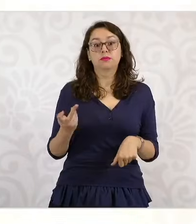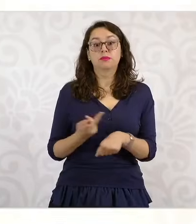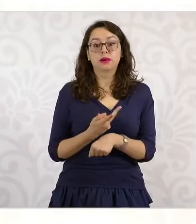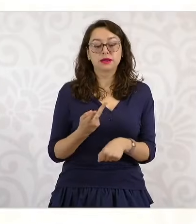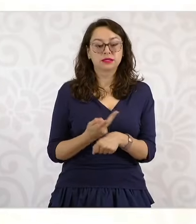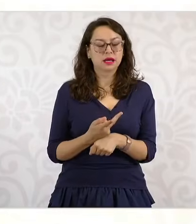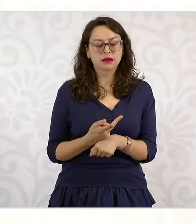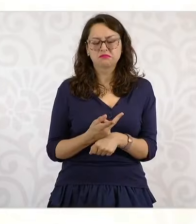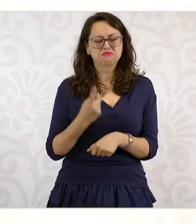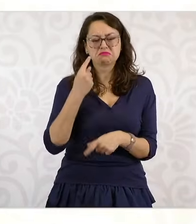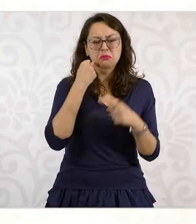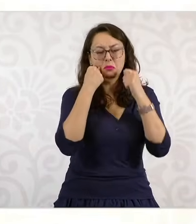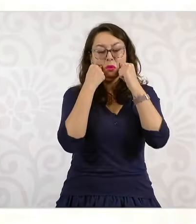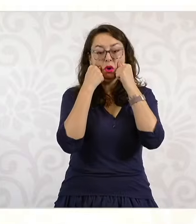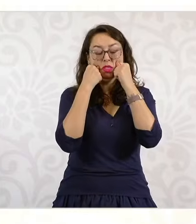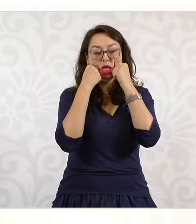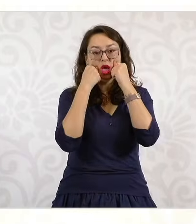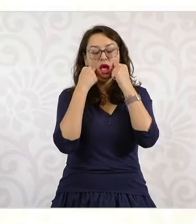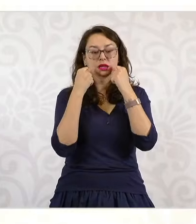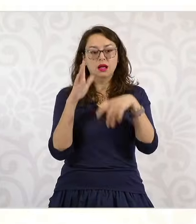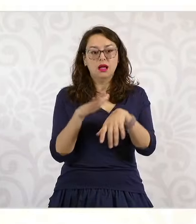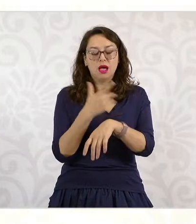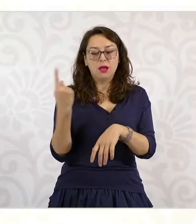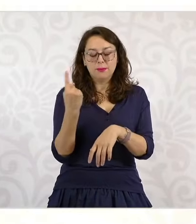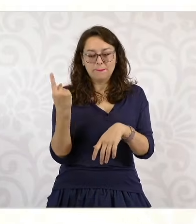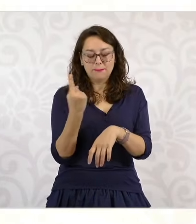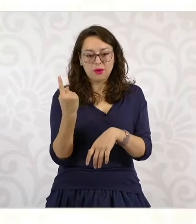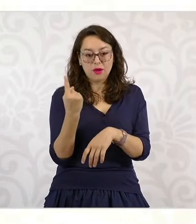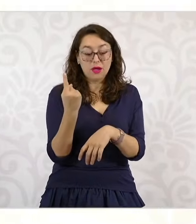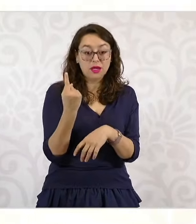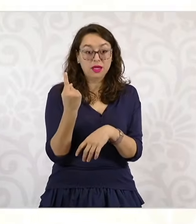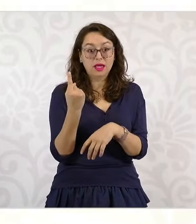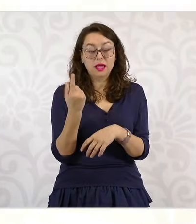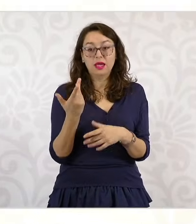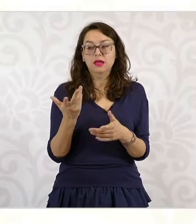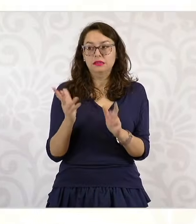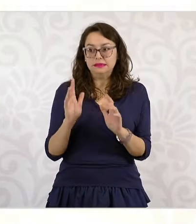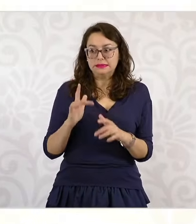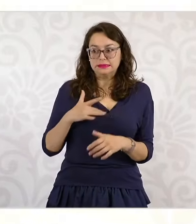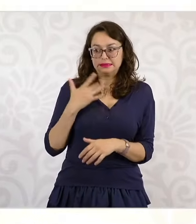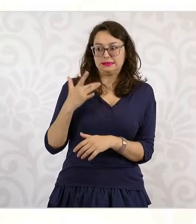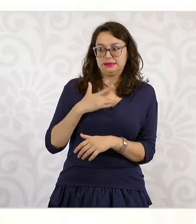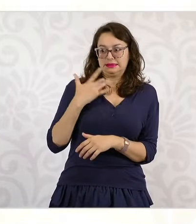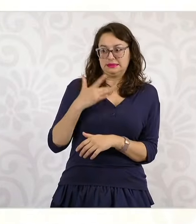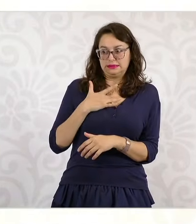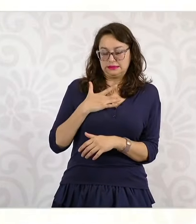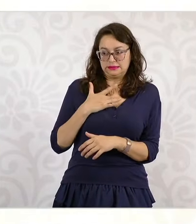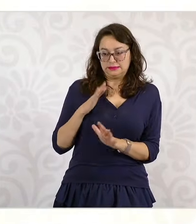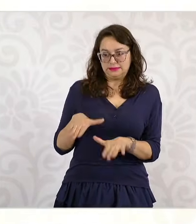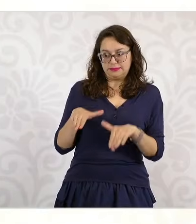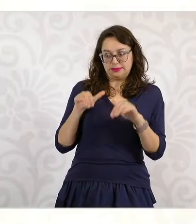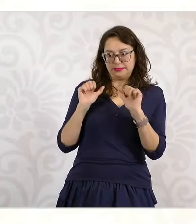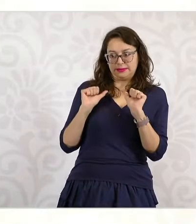medidas, vimos cómo se asentaban esas políticas y después de 6 meses regresamos a consumir. No sé,